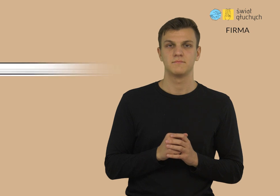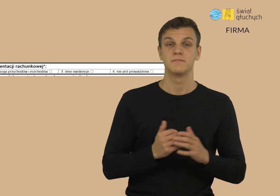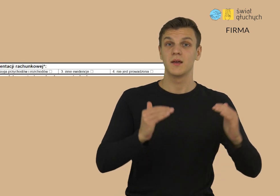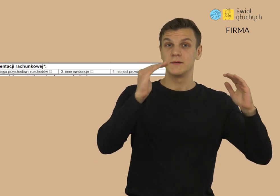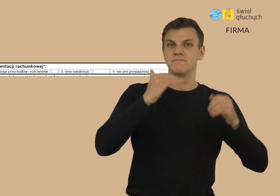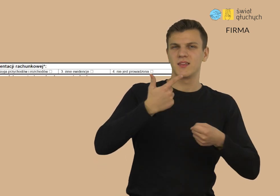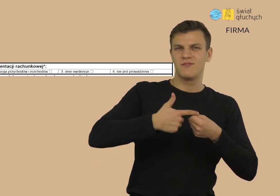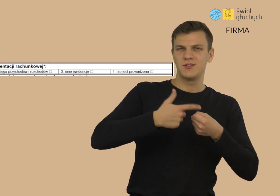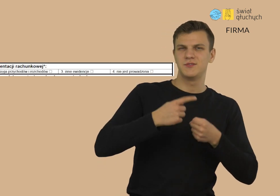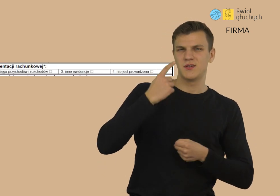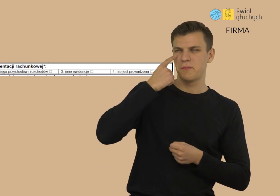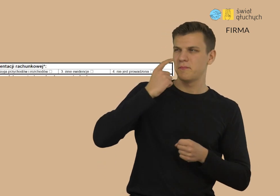Pozycja 20.